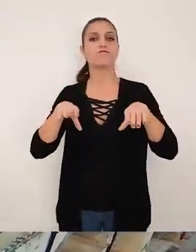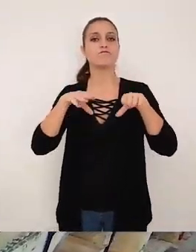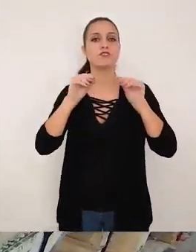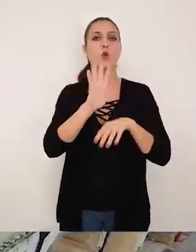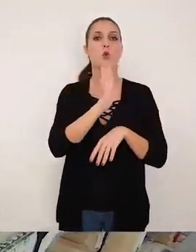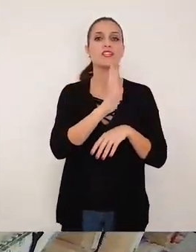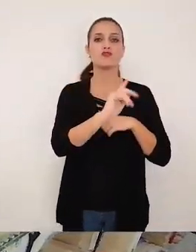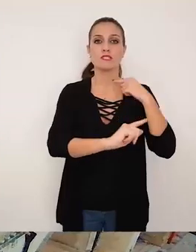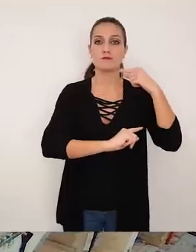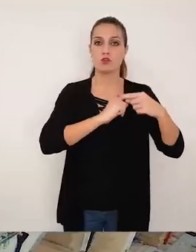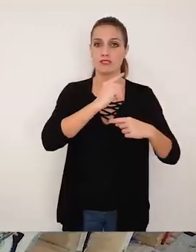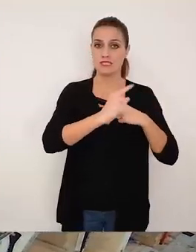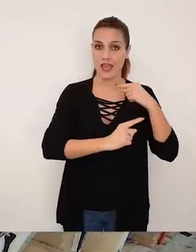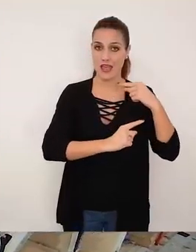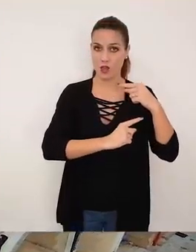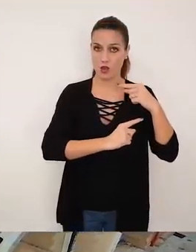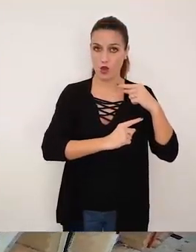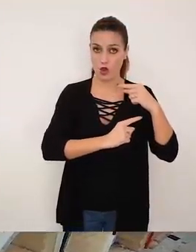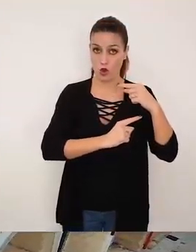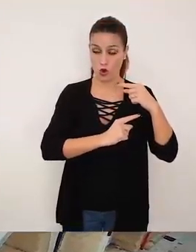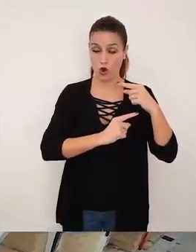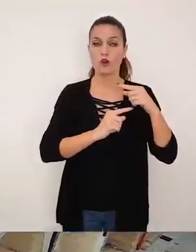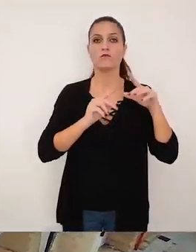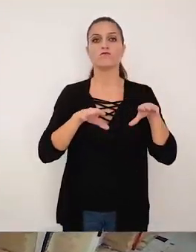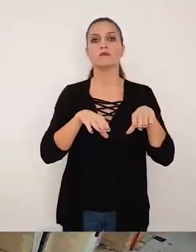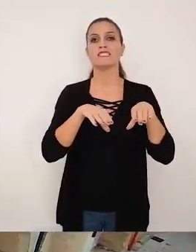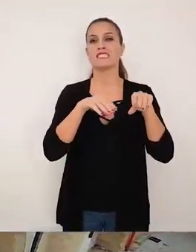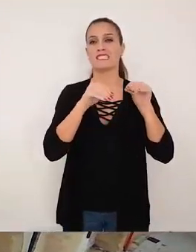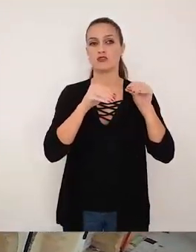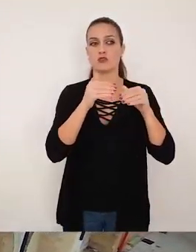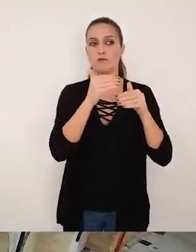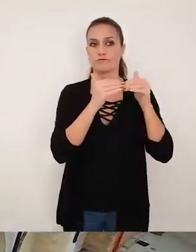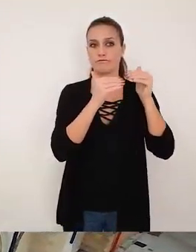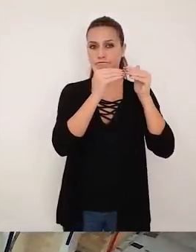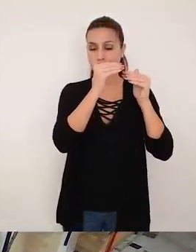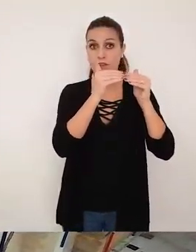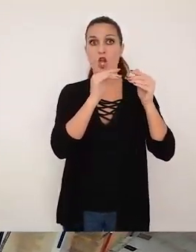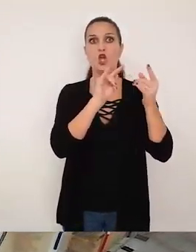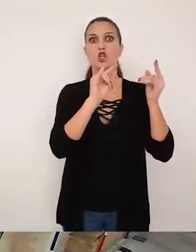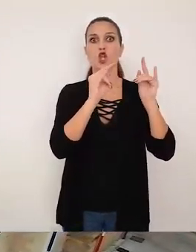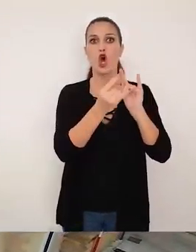nel quindicesimo secolo, quando sorgeva come primo nucleo una torre quattrocentesca ancora